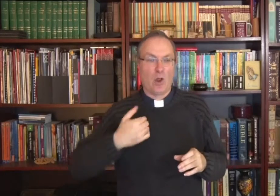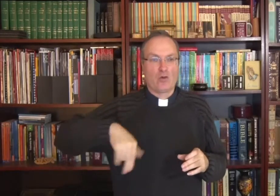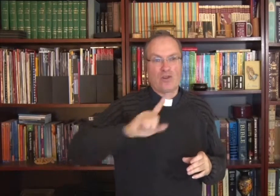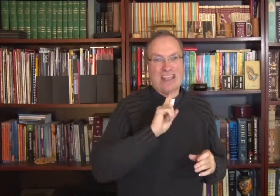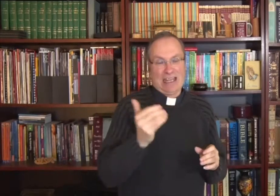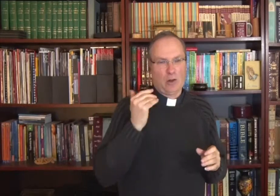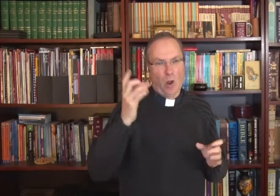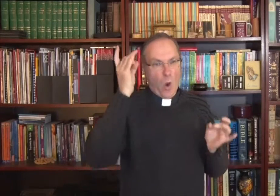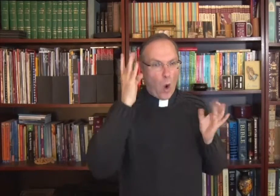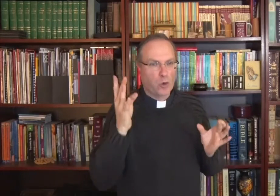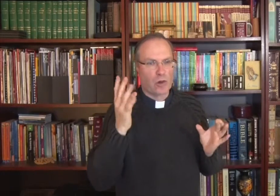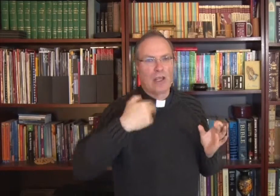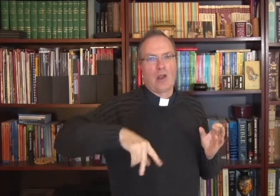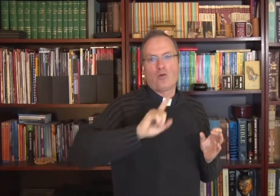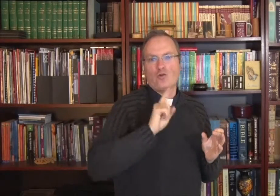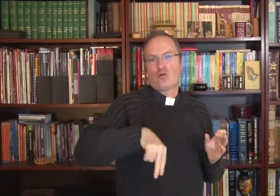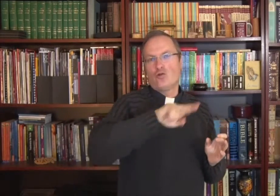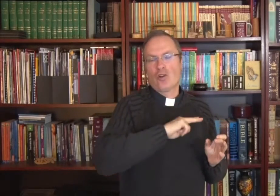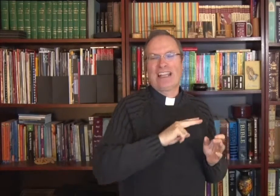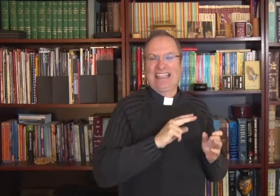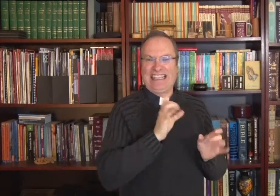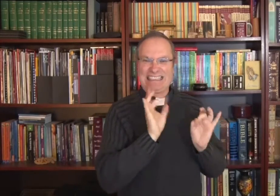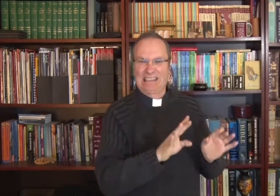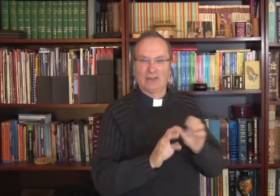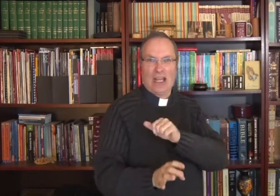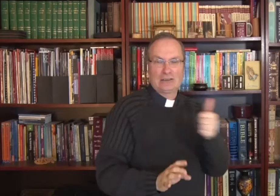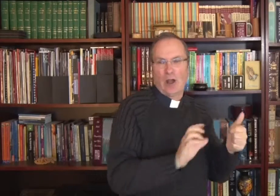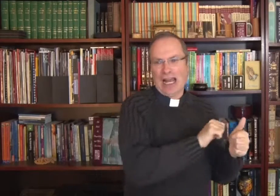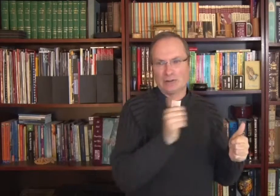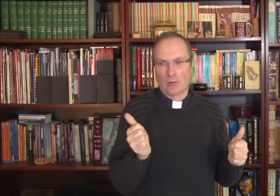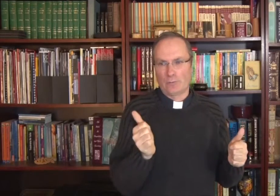nous étions odieux et nous nous détestions les uns les autres.